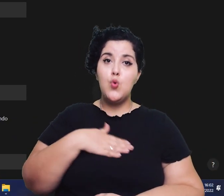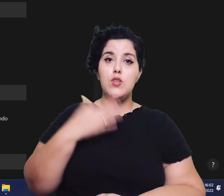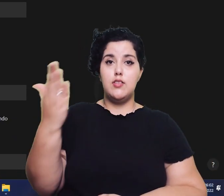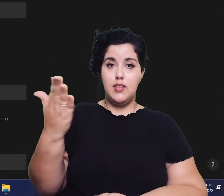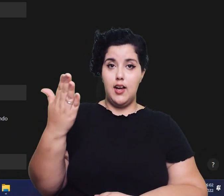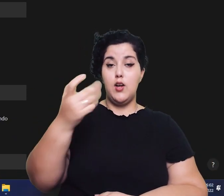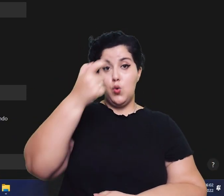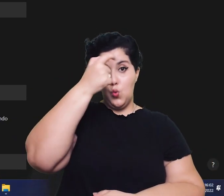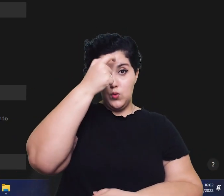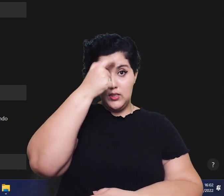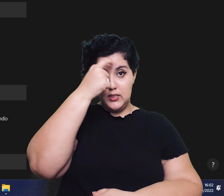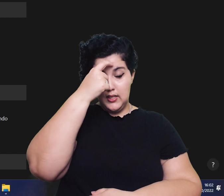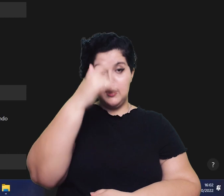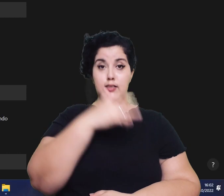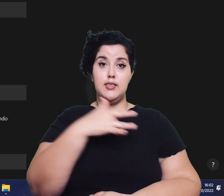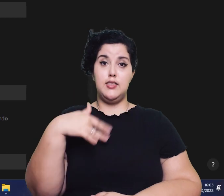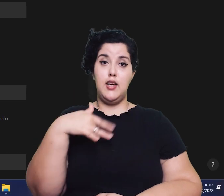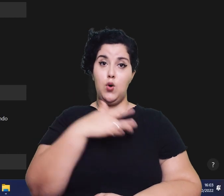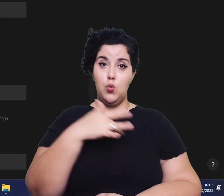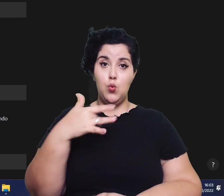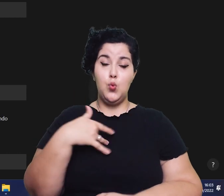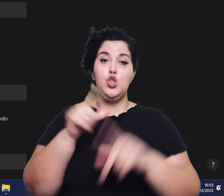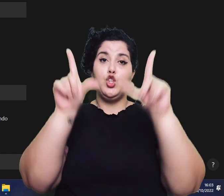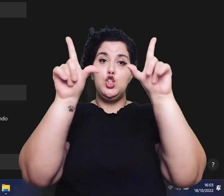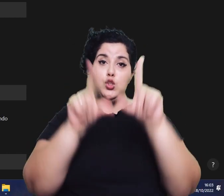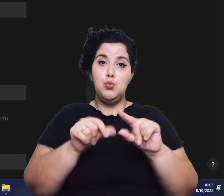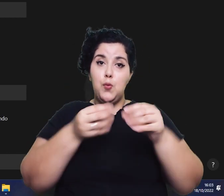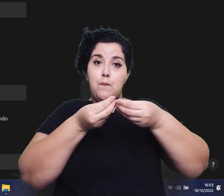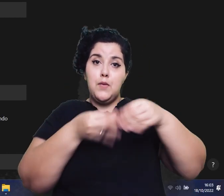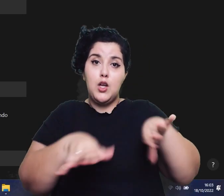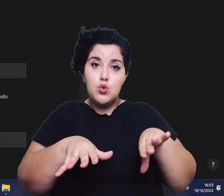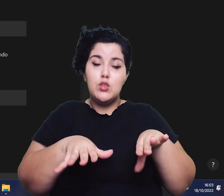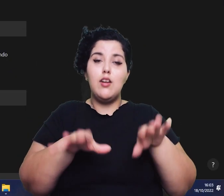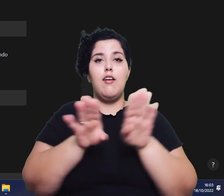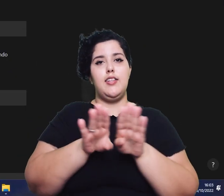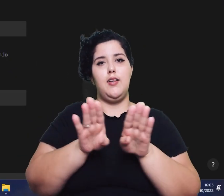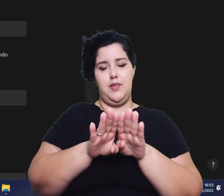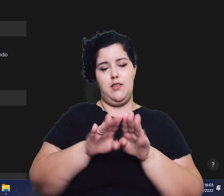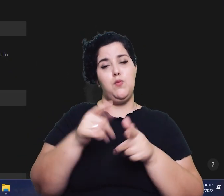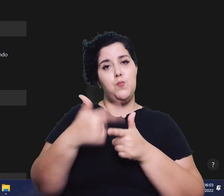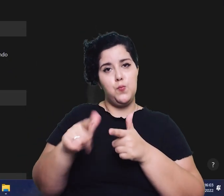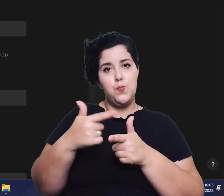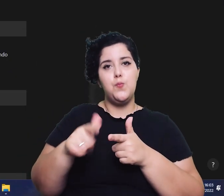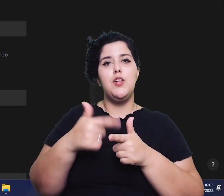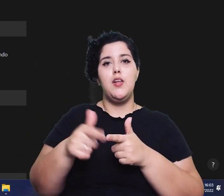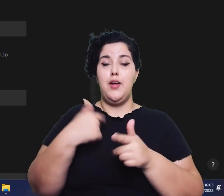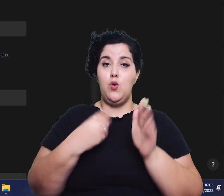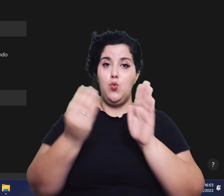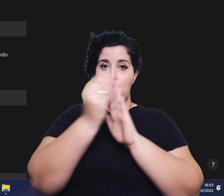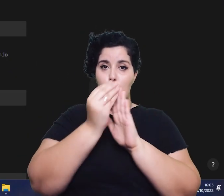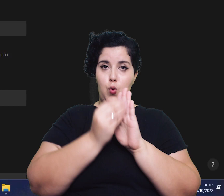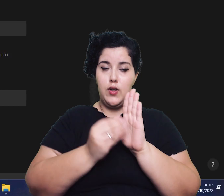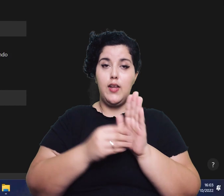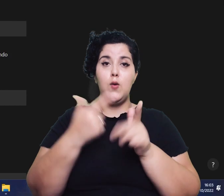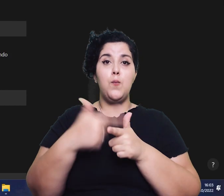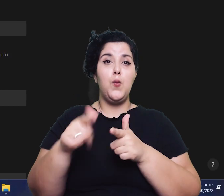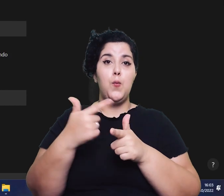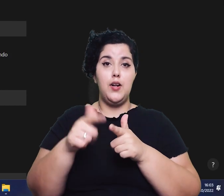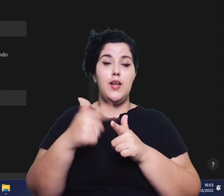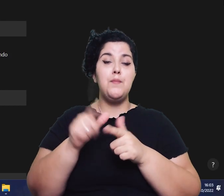Incentivar o uso consciente saudável, diminuir a destruição da Amazônia. Problemas centrais, que eu falei que eu deixei separado, porque aqui eu coloquei os problemas